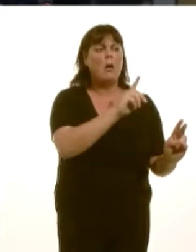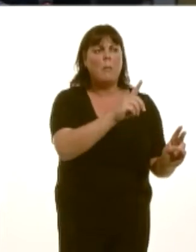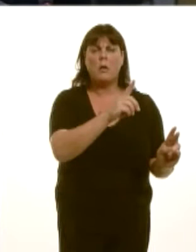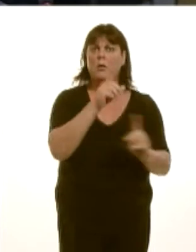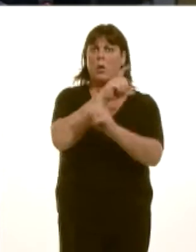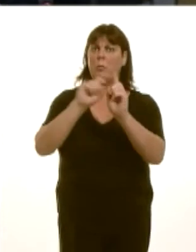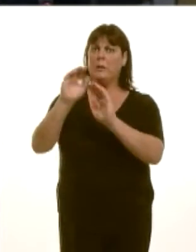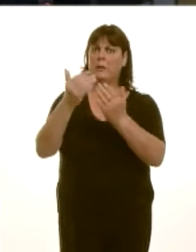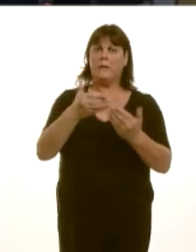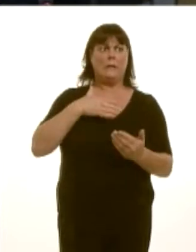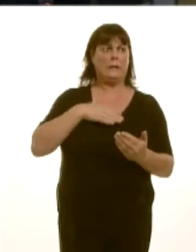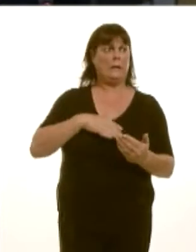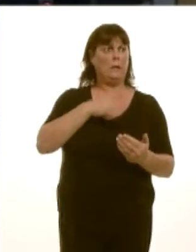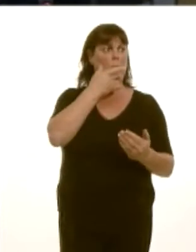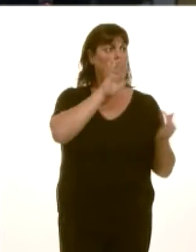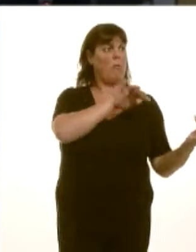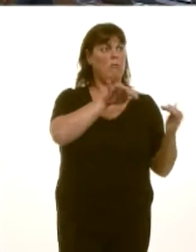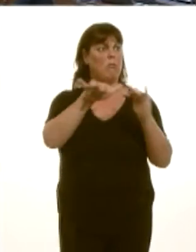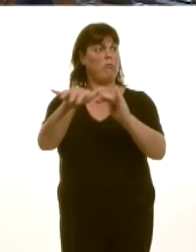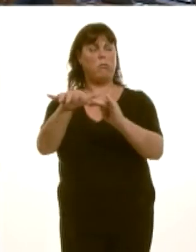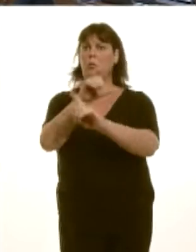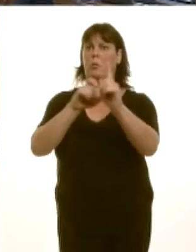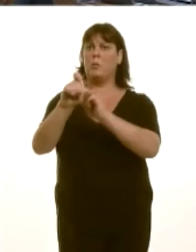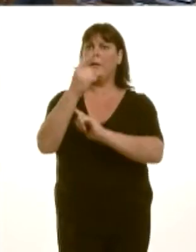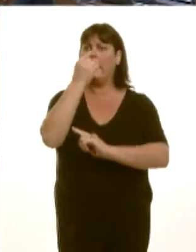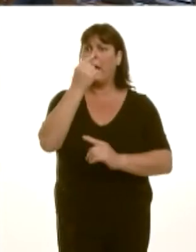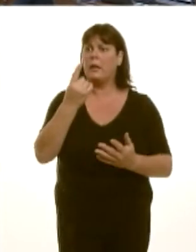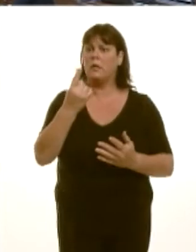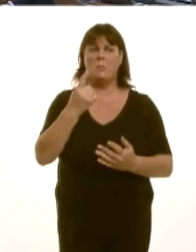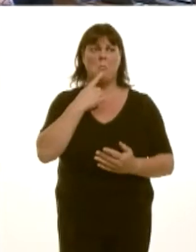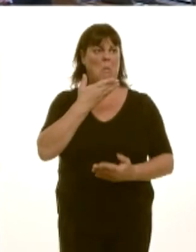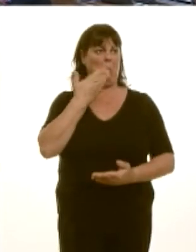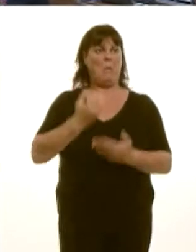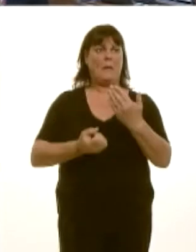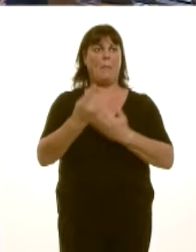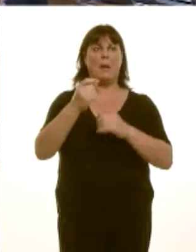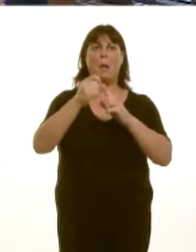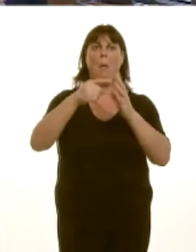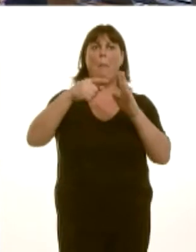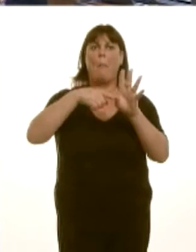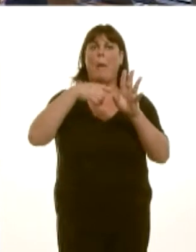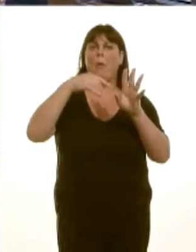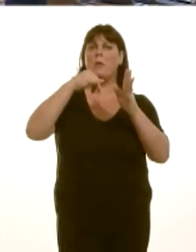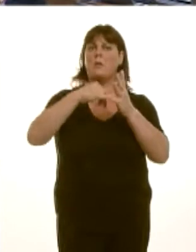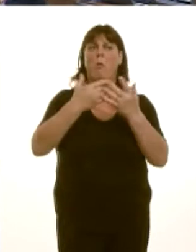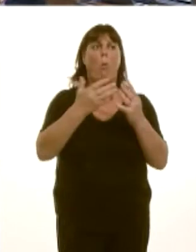Rydym yn edrych ymlaen at weld beth fydd yr astudiaeth honno yn ei ddangos. Rydym yn erfyn y bydd wedi ei gwblhau erbyn diwedd y mis hwn.